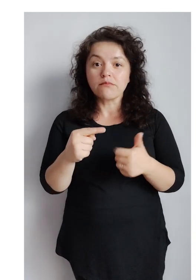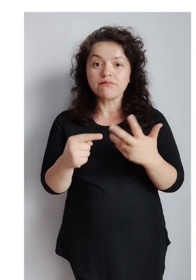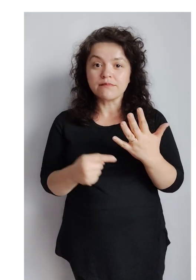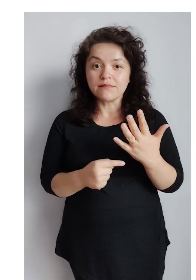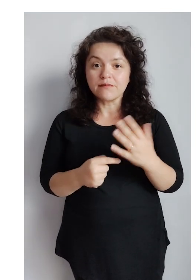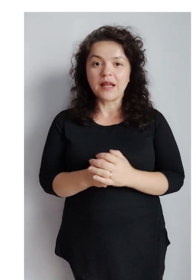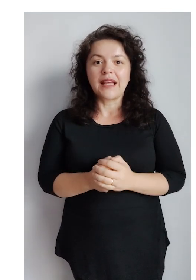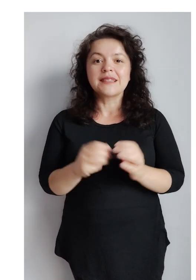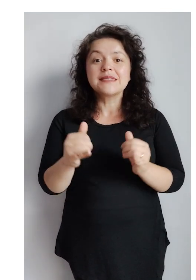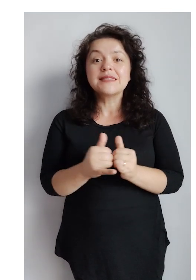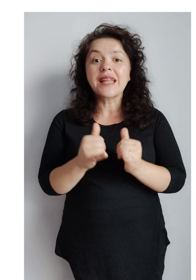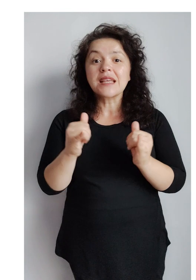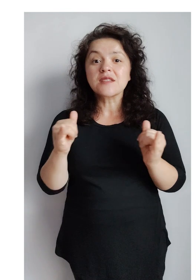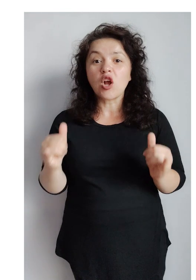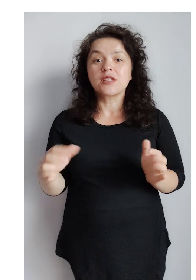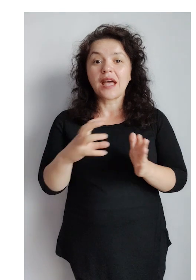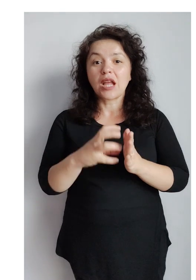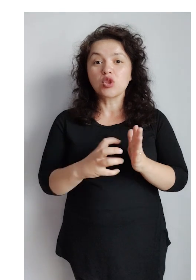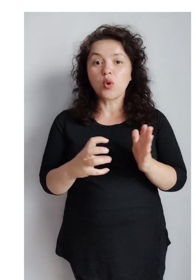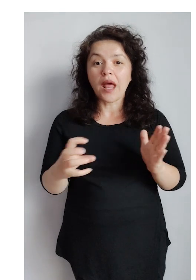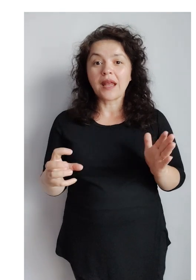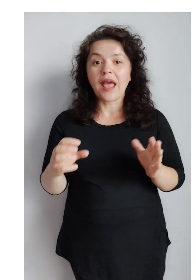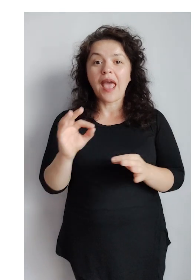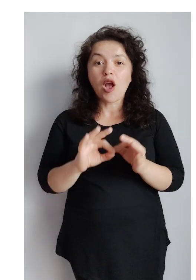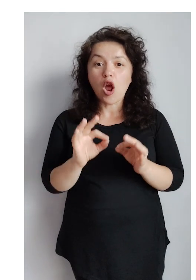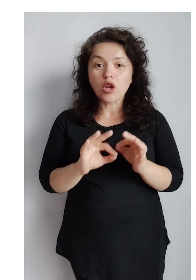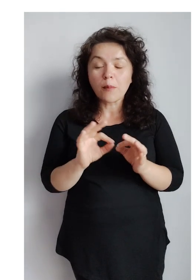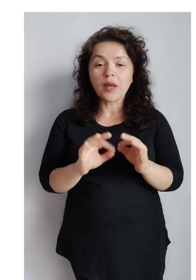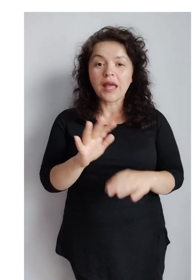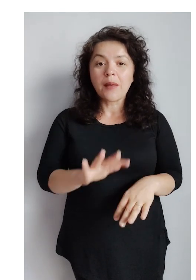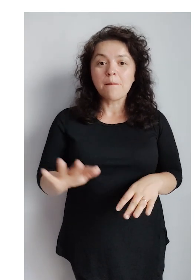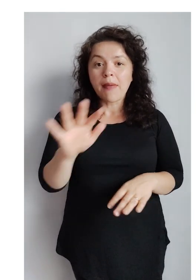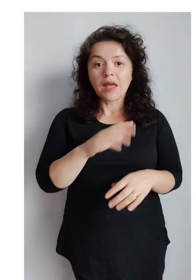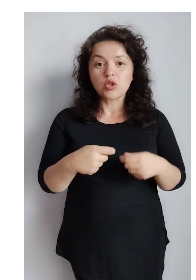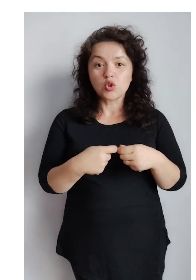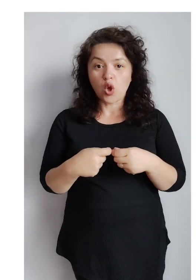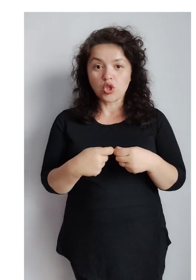Dezvoltare durabilă, economică, de mediu și socială